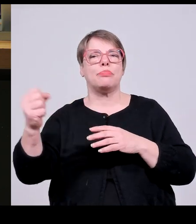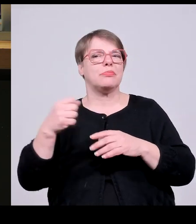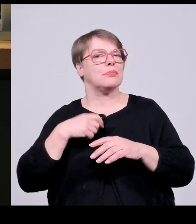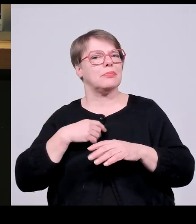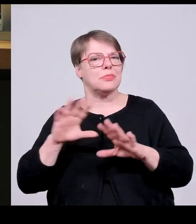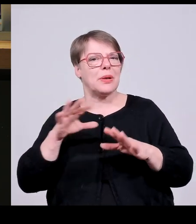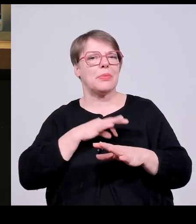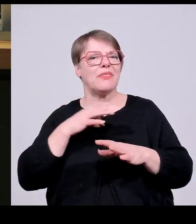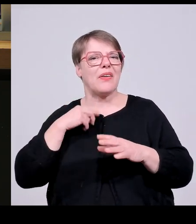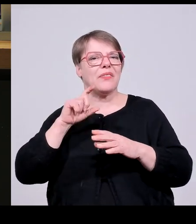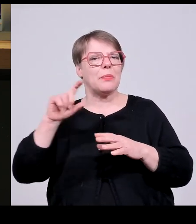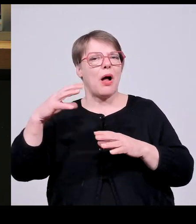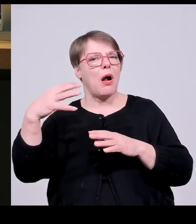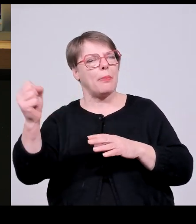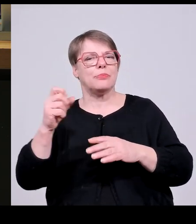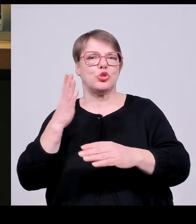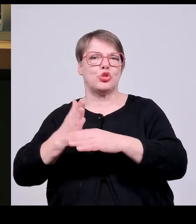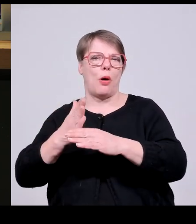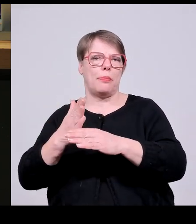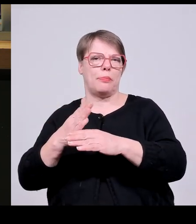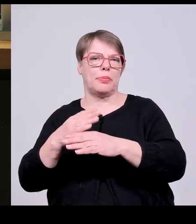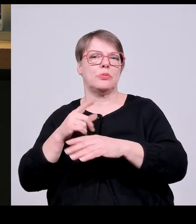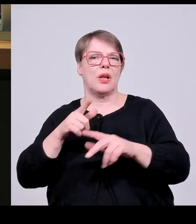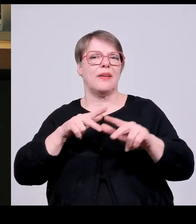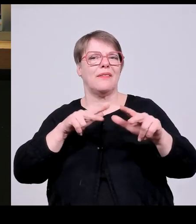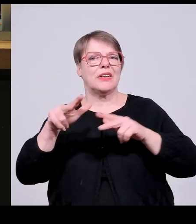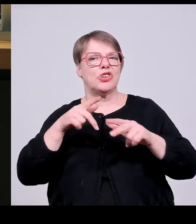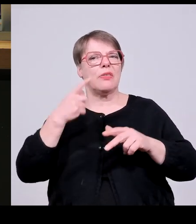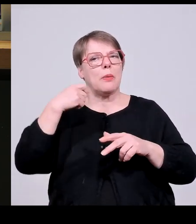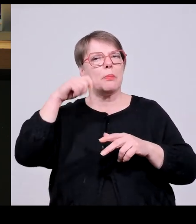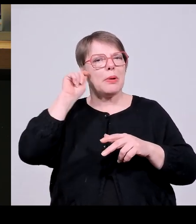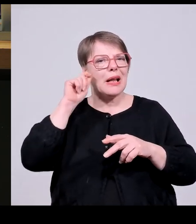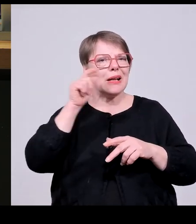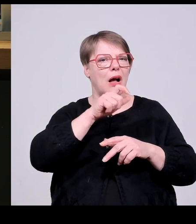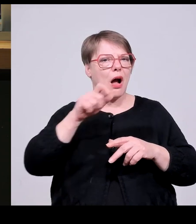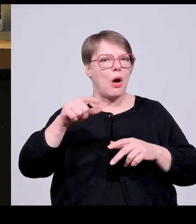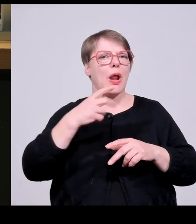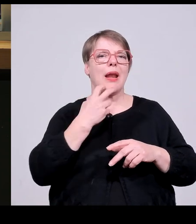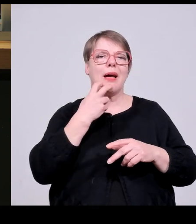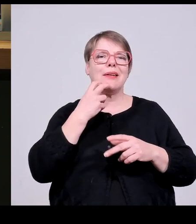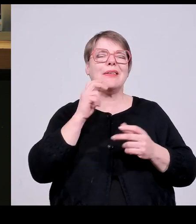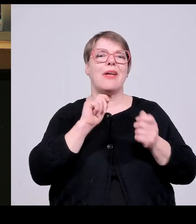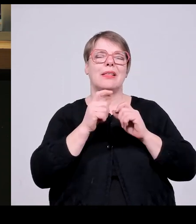ist ihm die Voraussetzung, dass die Mitarbeiter und Mitarbeiter mit ihrer Expertise am Standort erhalten bleiben.